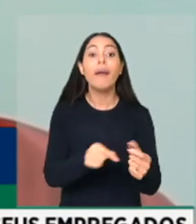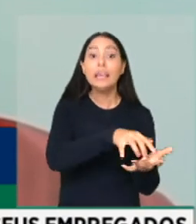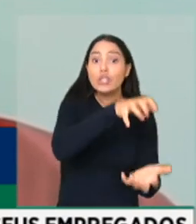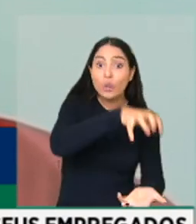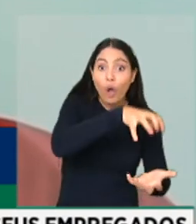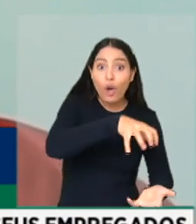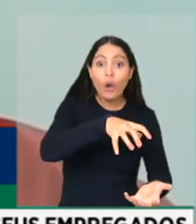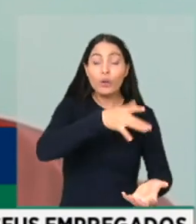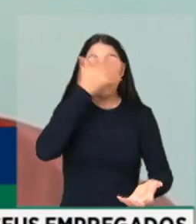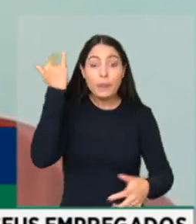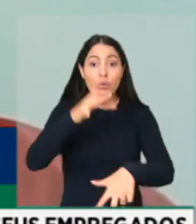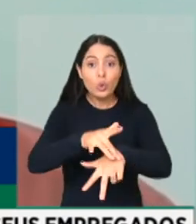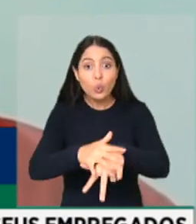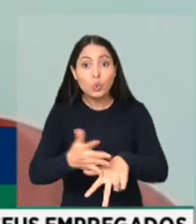MAIS PRECISA, AOS IDOSOS, AS